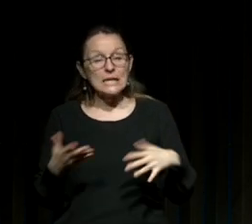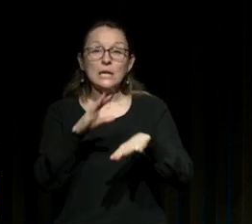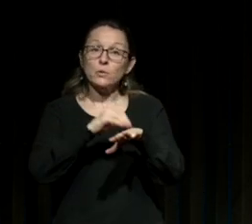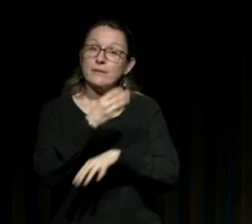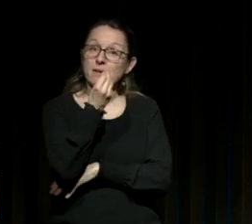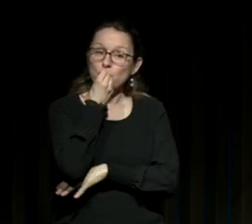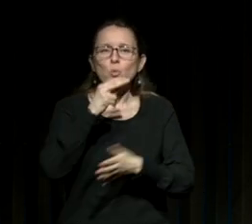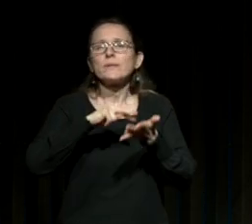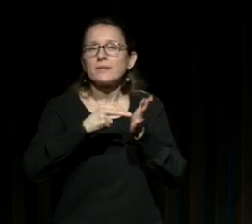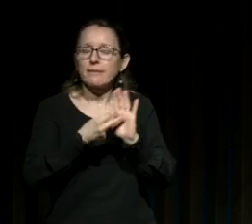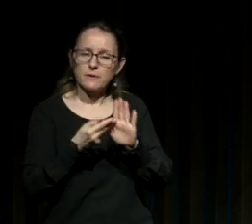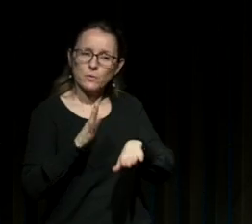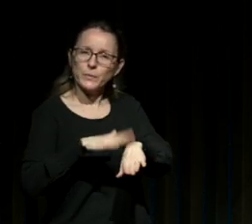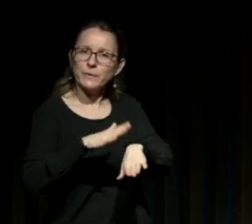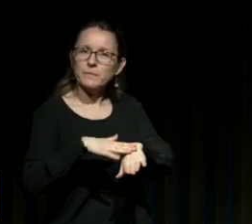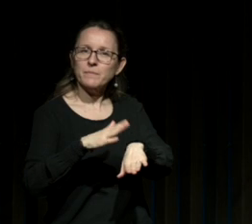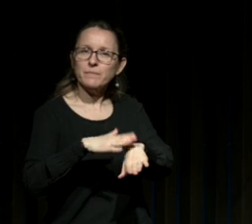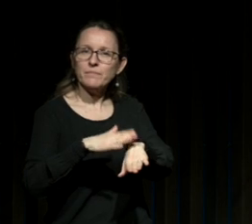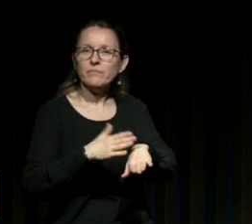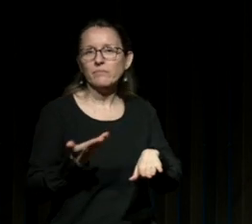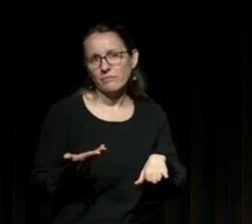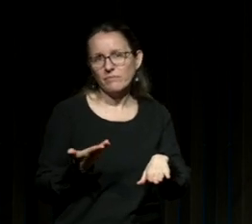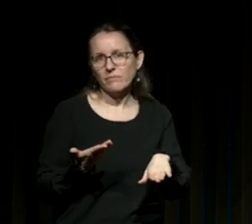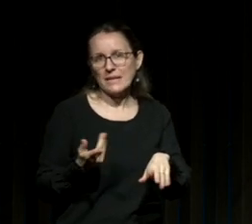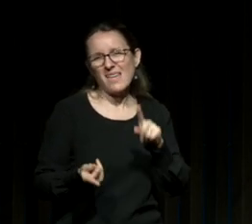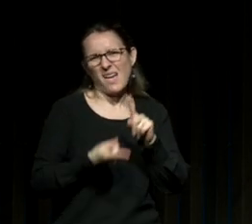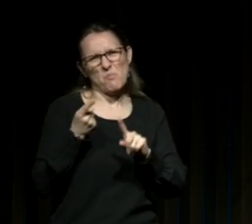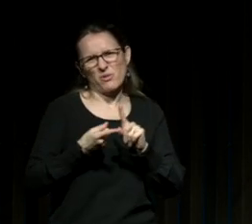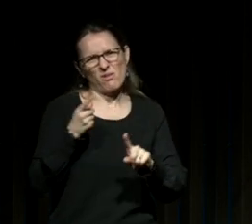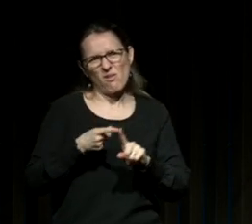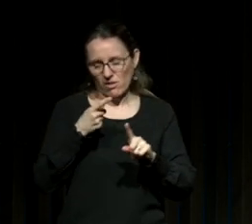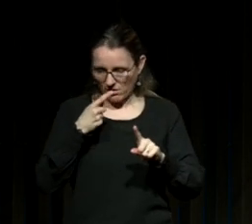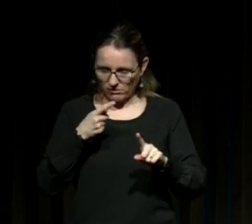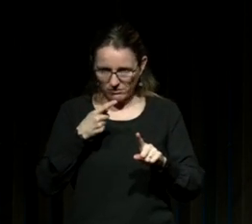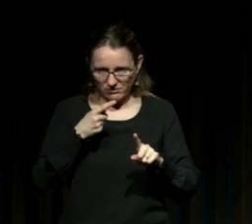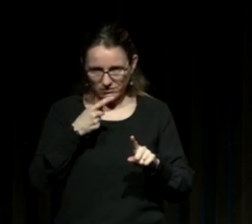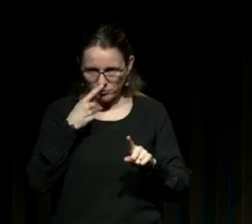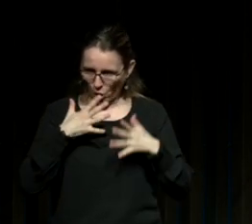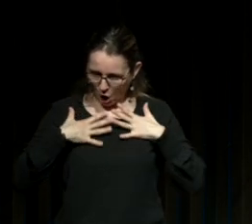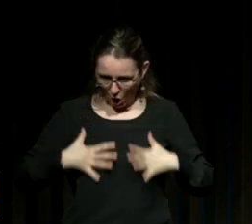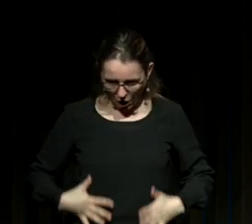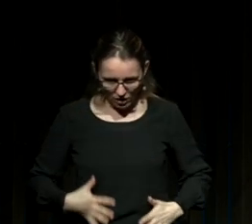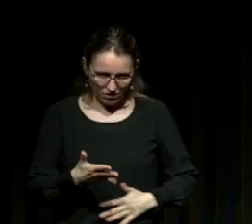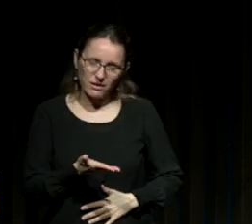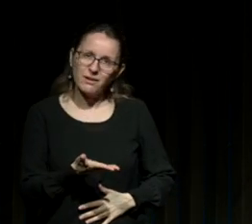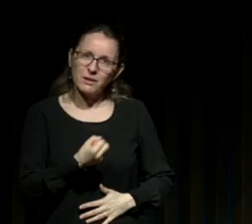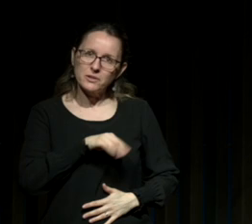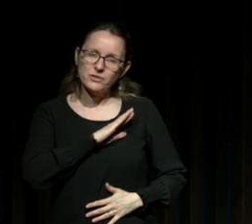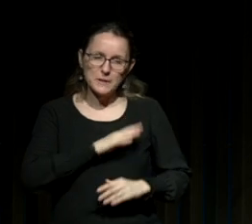faut savoir revenir à la physiologie je crois que c'est très important dans une dans une période où